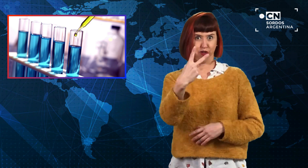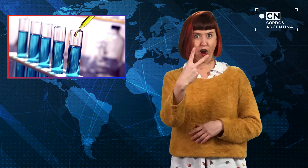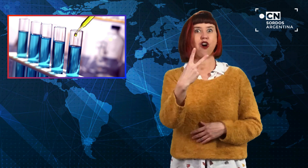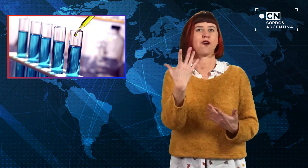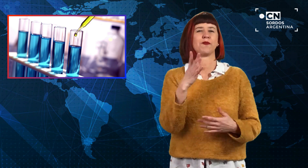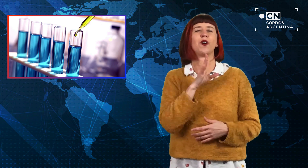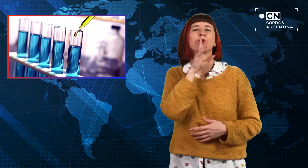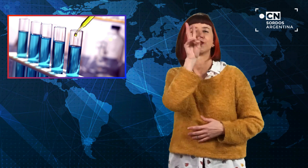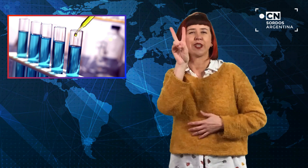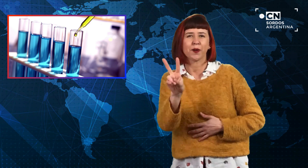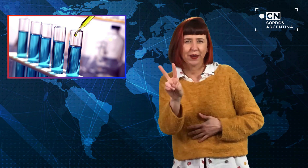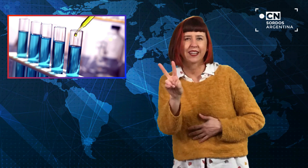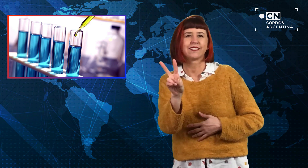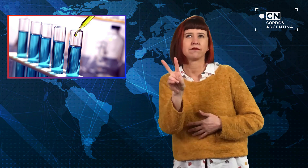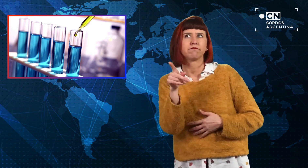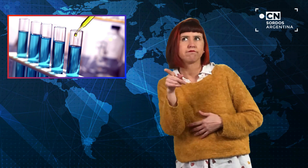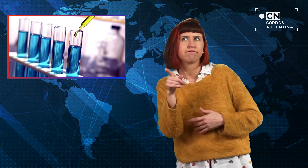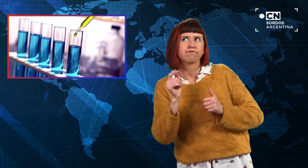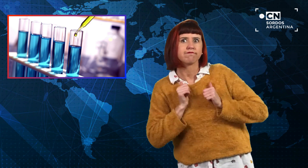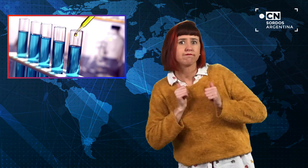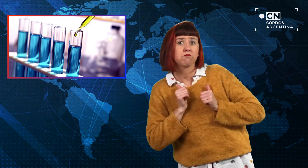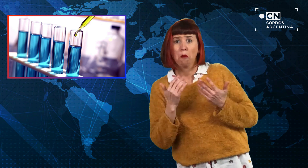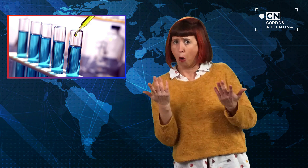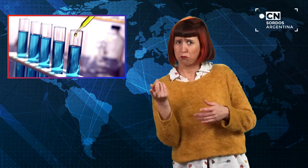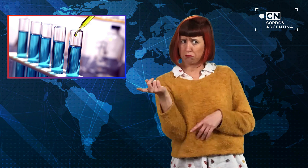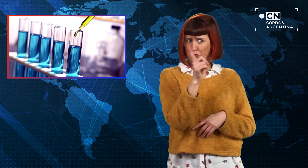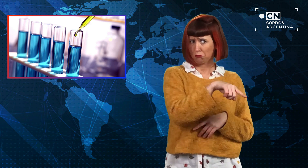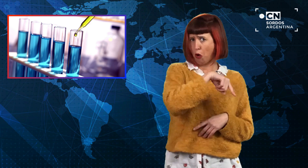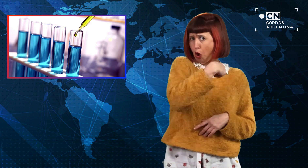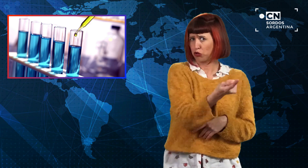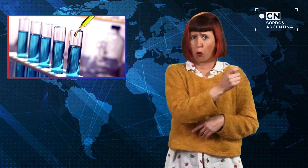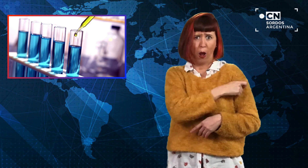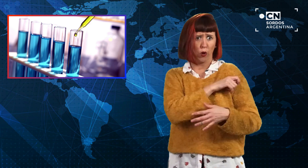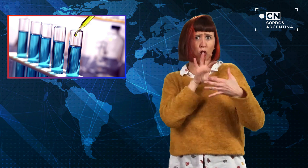de la vacuna Sputnik V o combinar el esquema